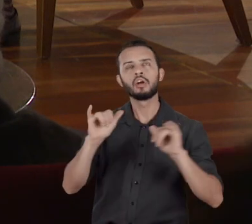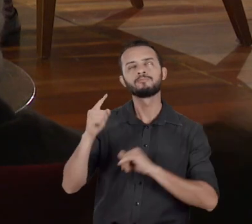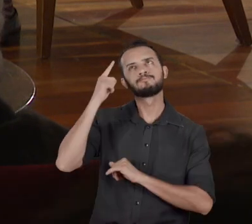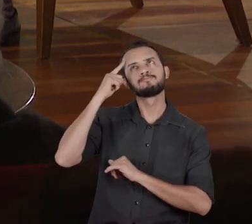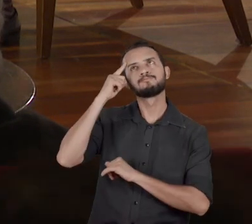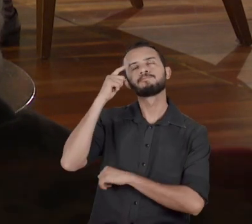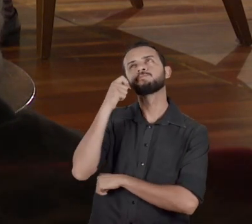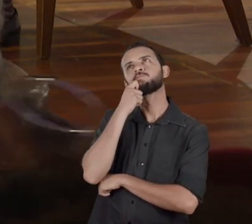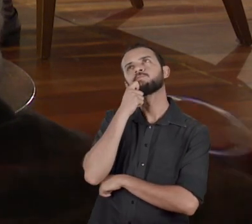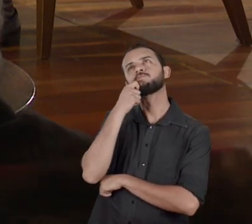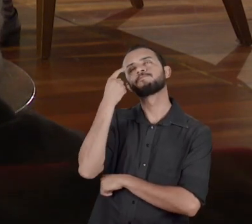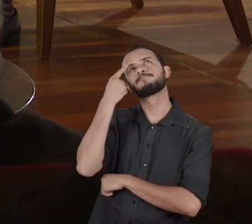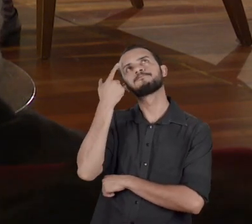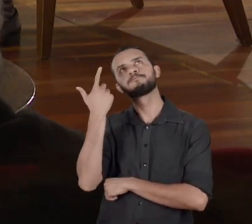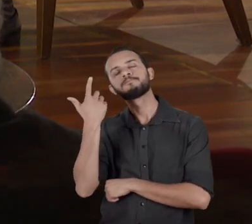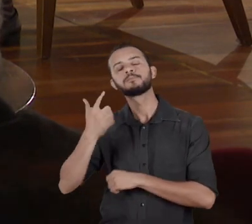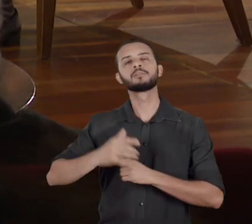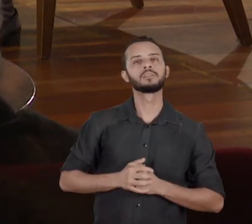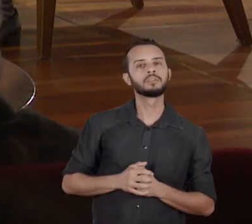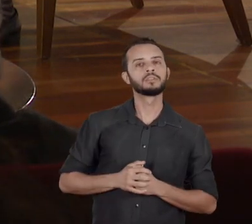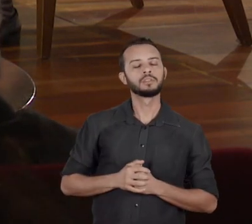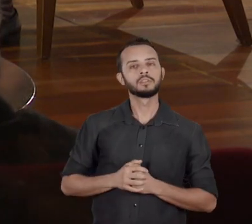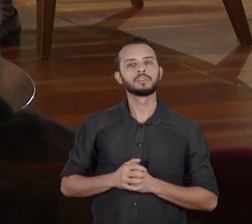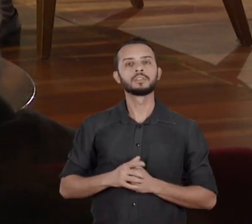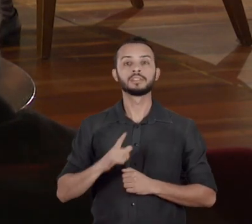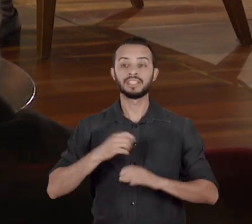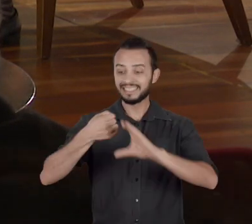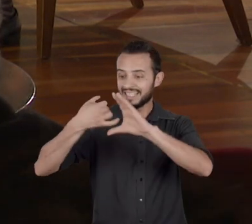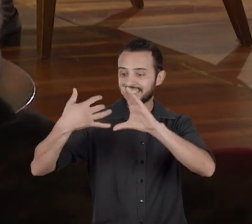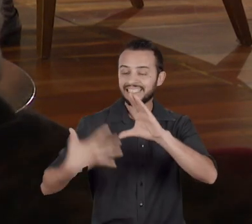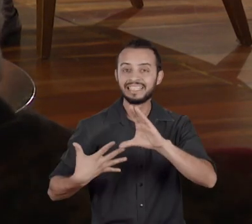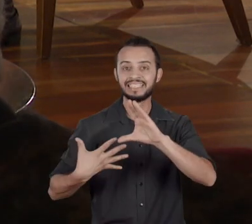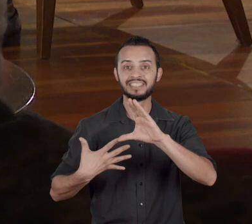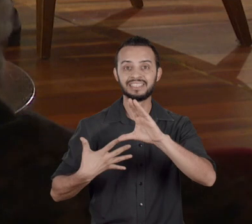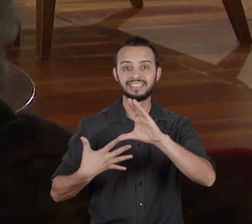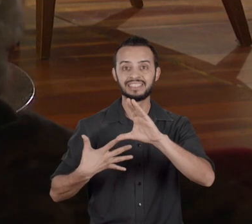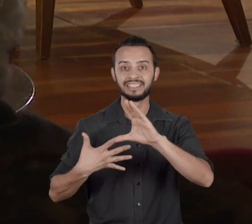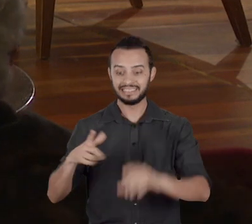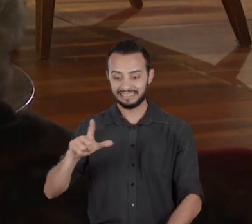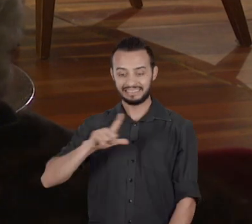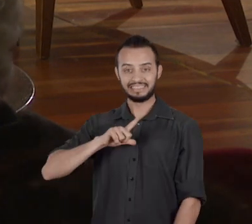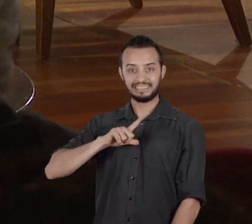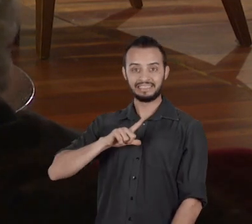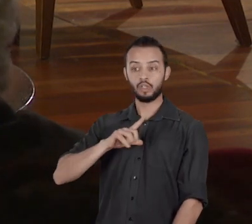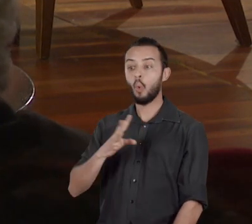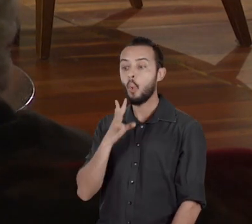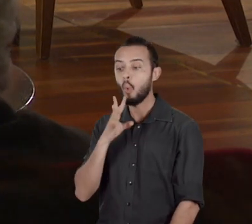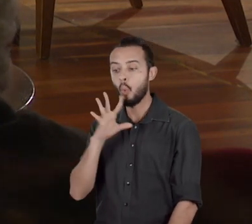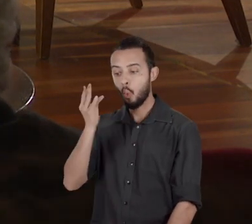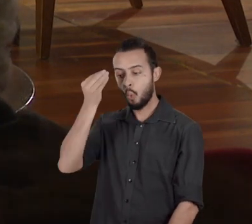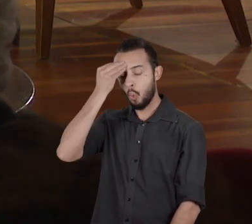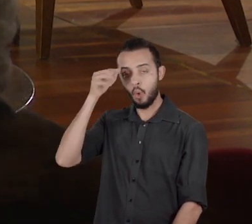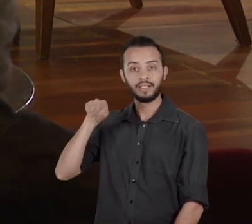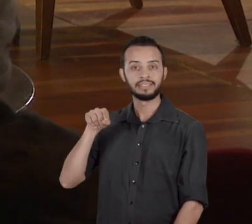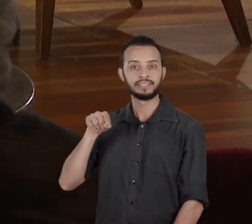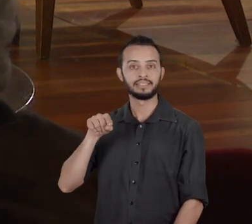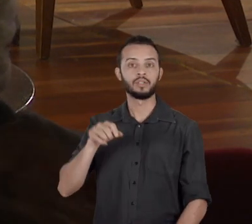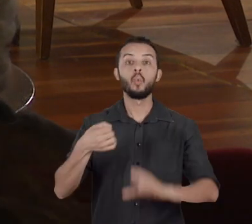qual é a relação entre ter essas virtudes, saber o que elas são, o que é a virtude da coragem,